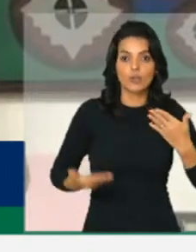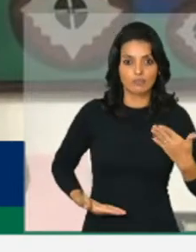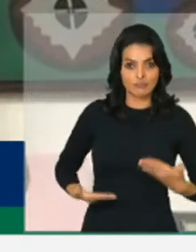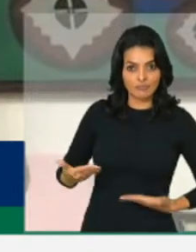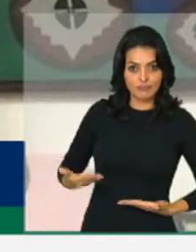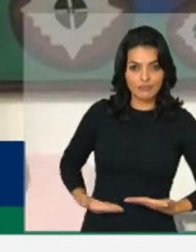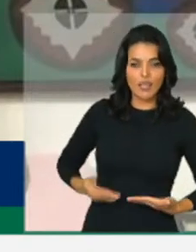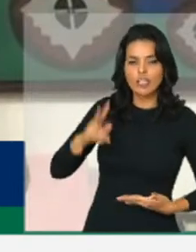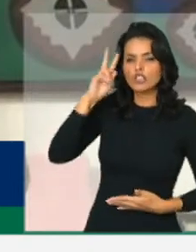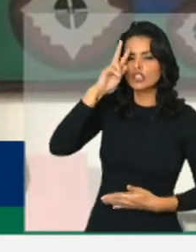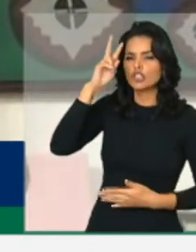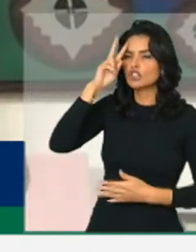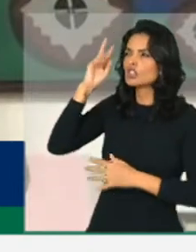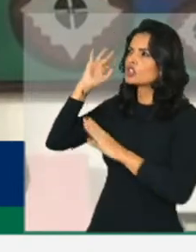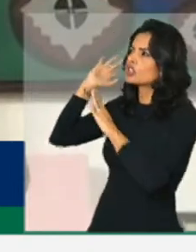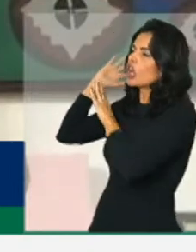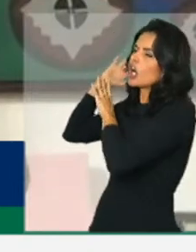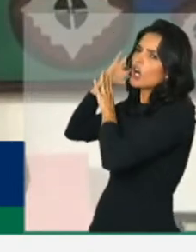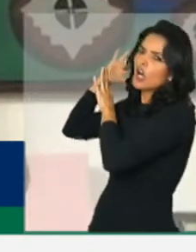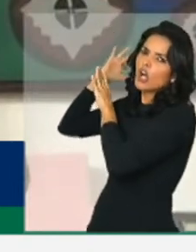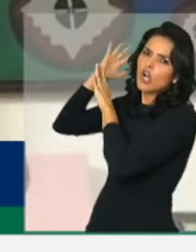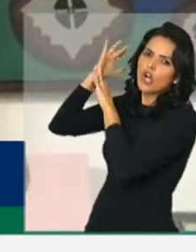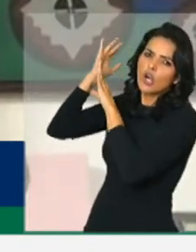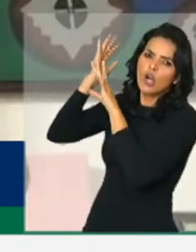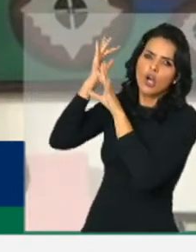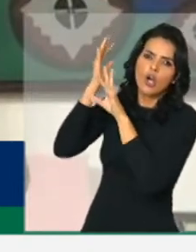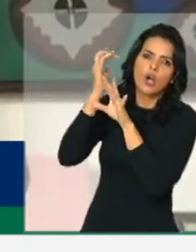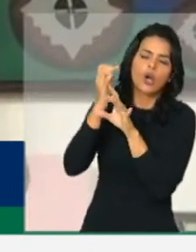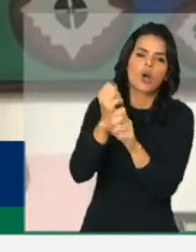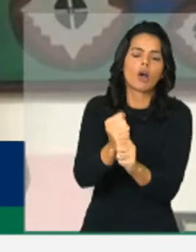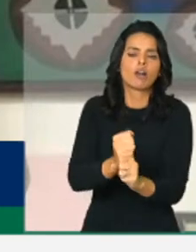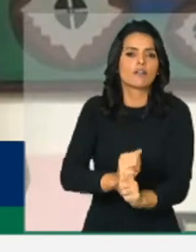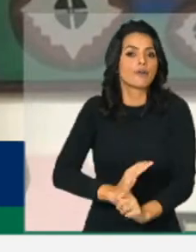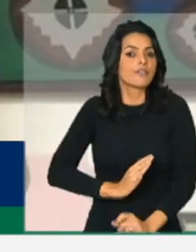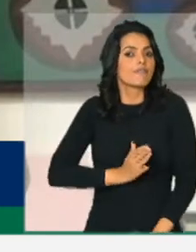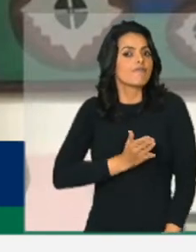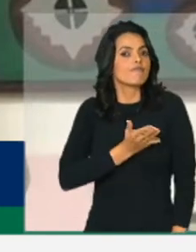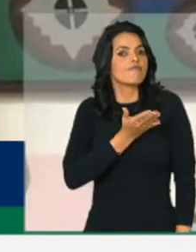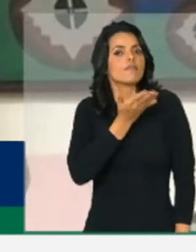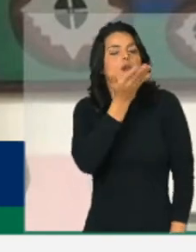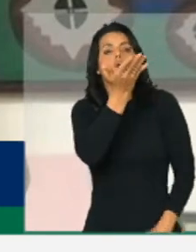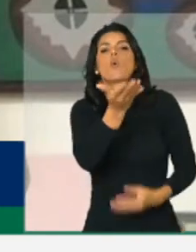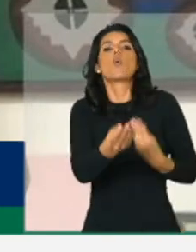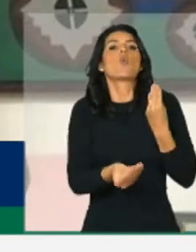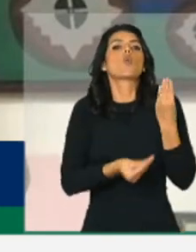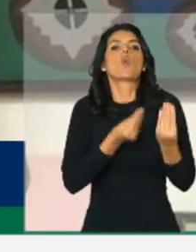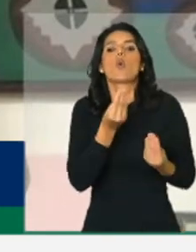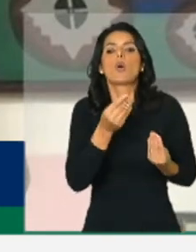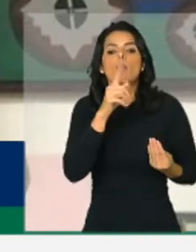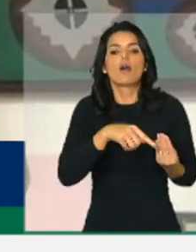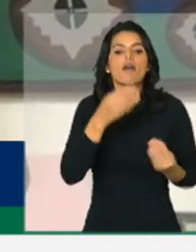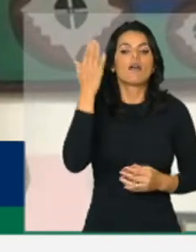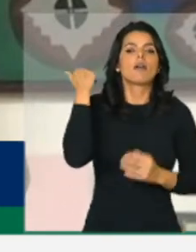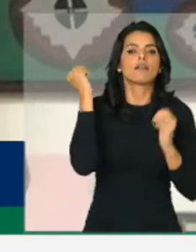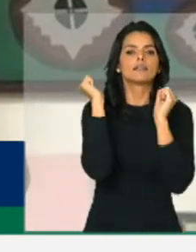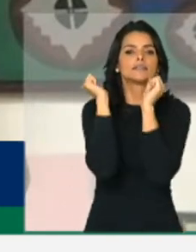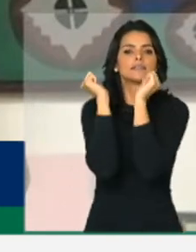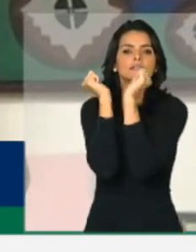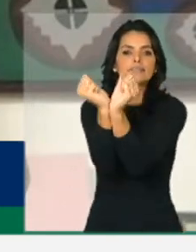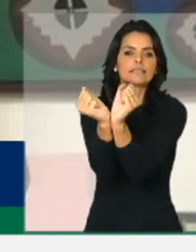ESCRAVO NA QUAL EXPLORAVA ESTA MÃO DE OBRA QUE, QUALIFICADA, EM SEUS PAÍSES DE ORIGEM SE